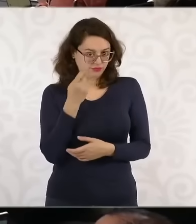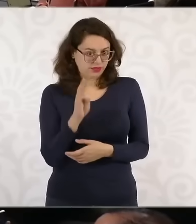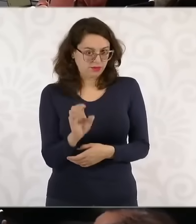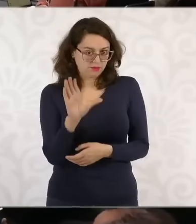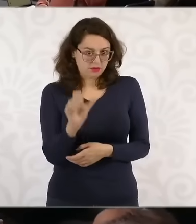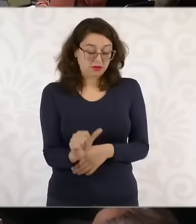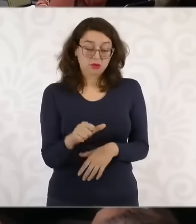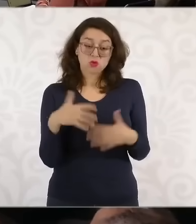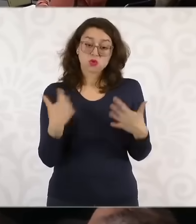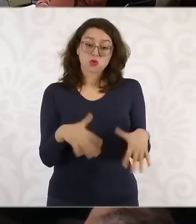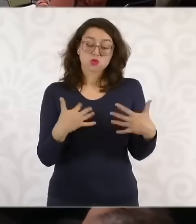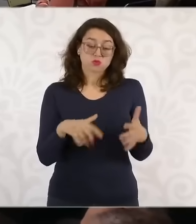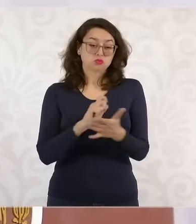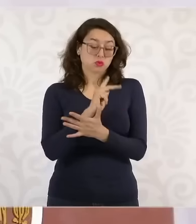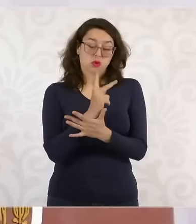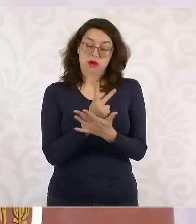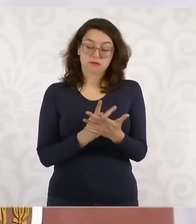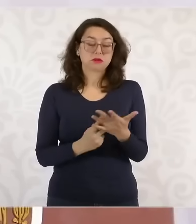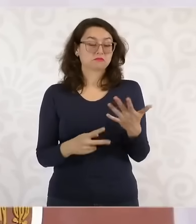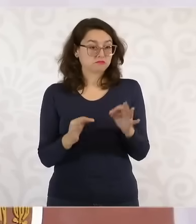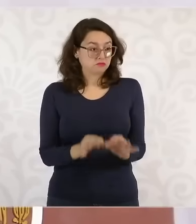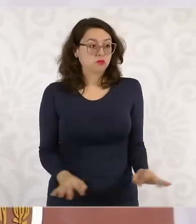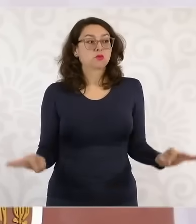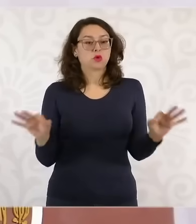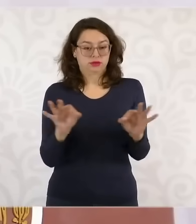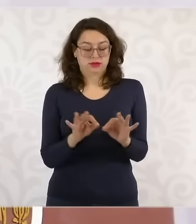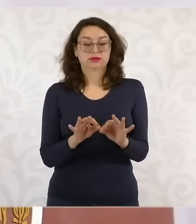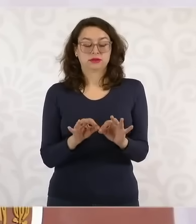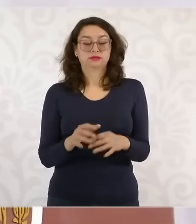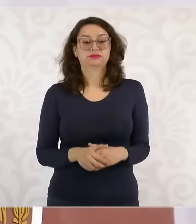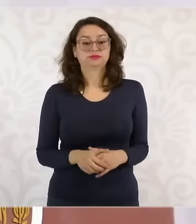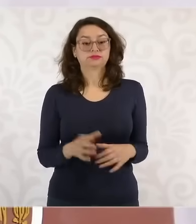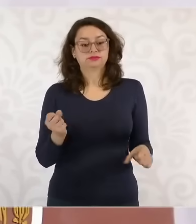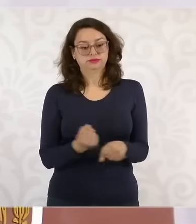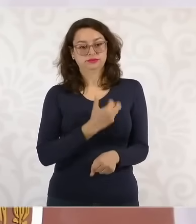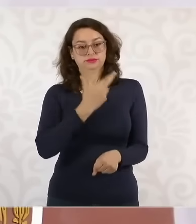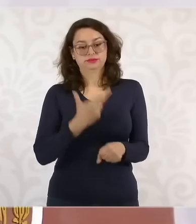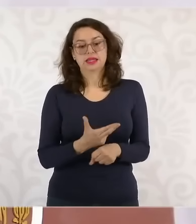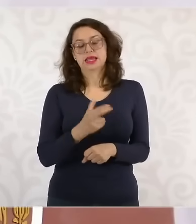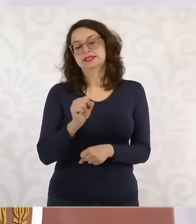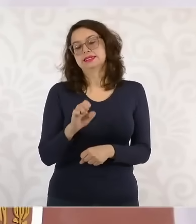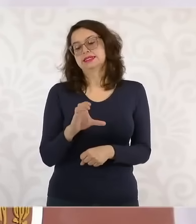gran programa que atienden la secretaria de Bienestar y los servidores eh de la